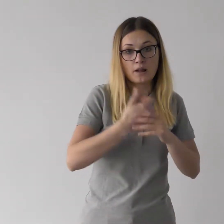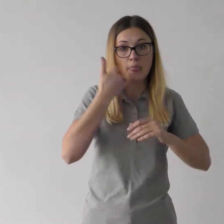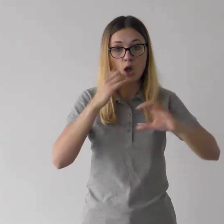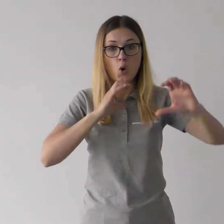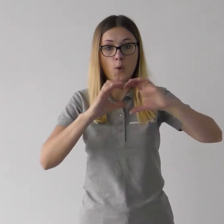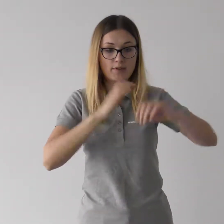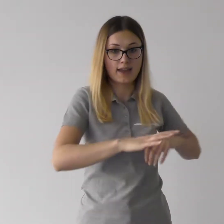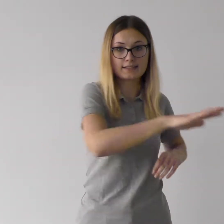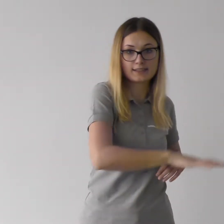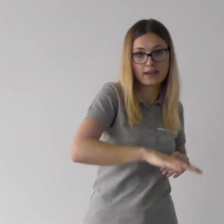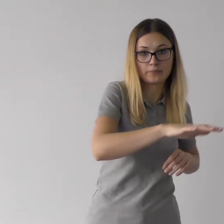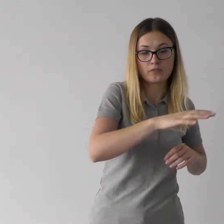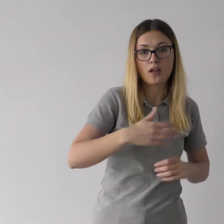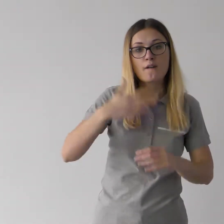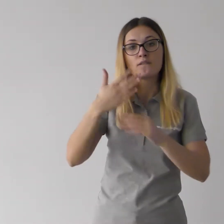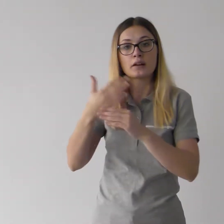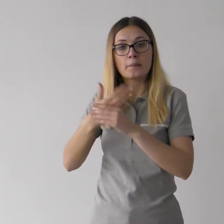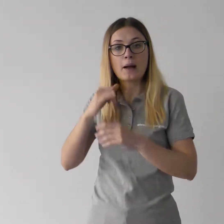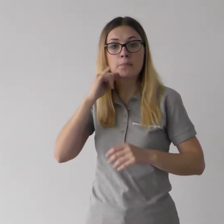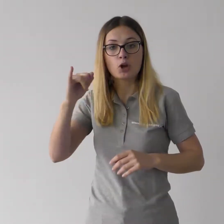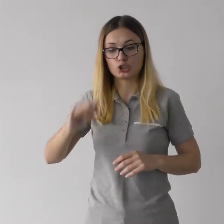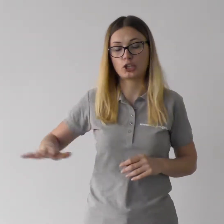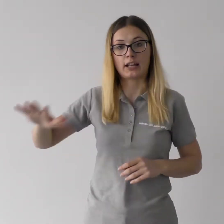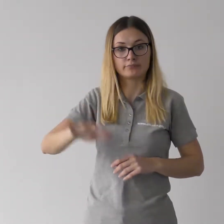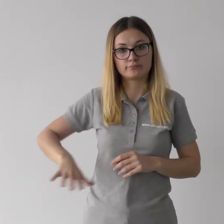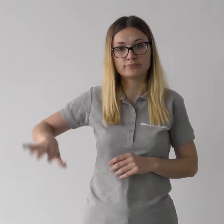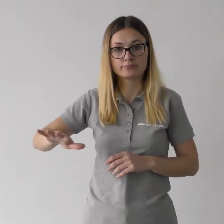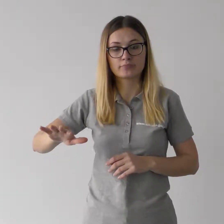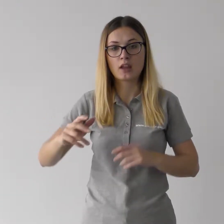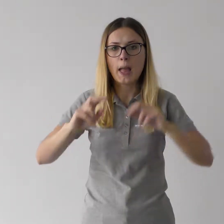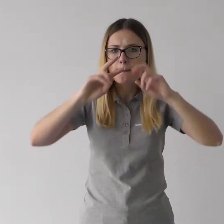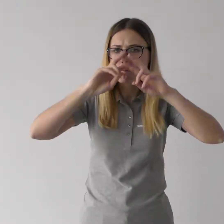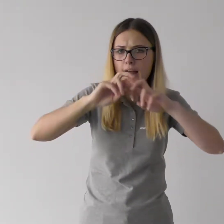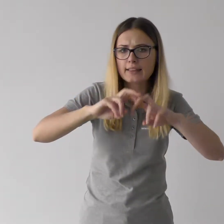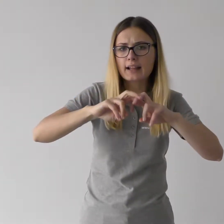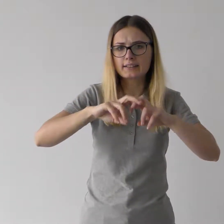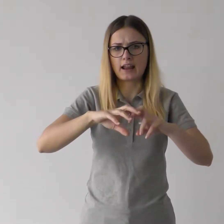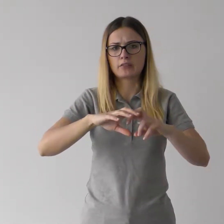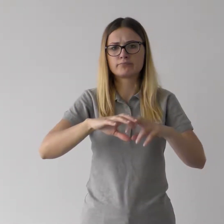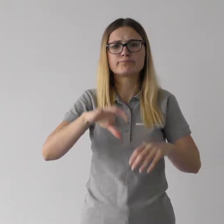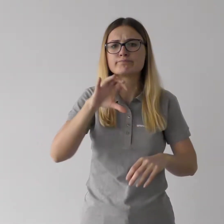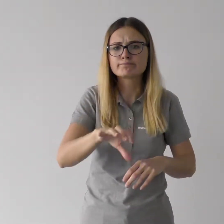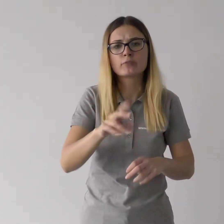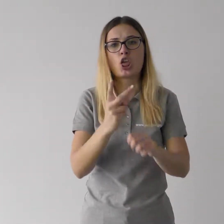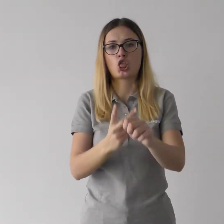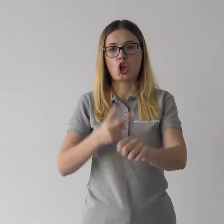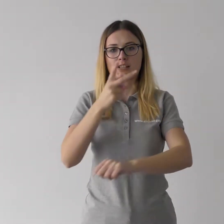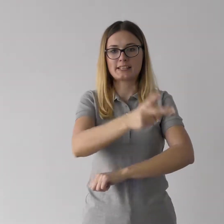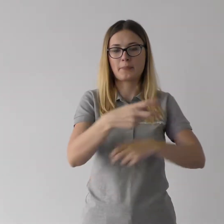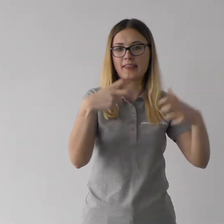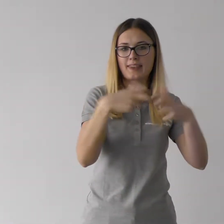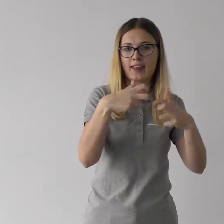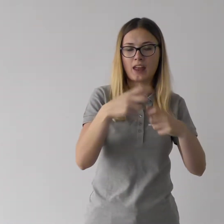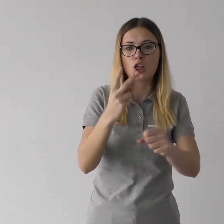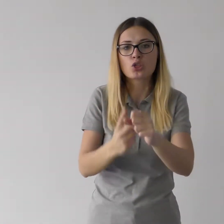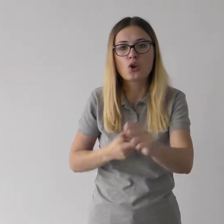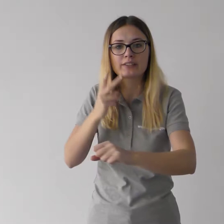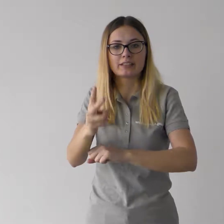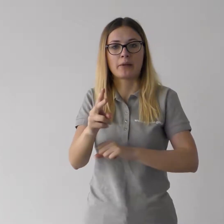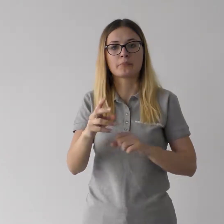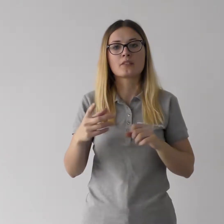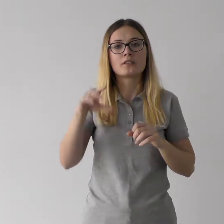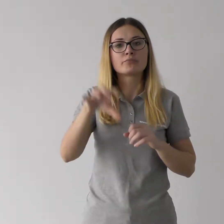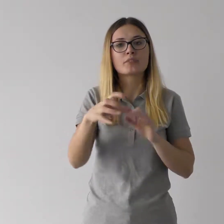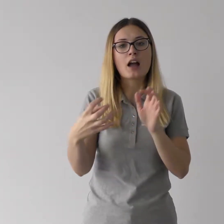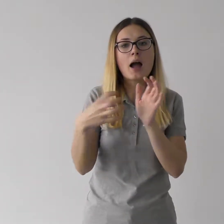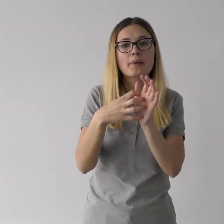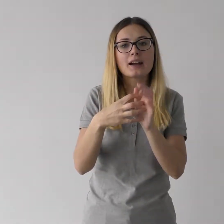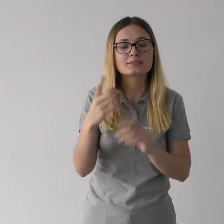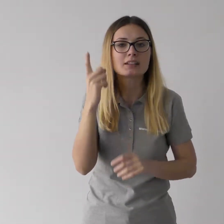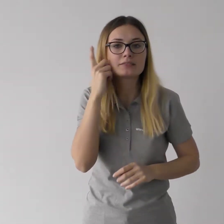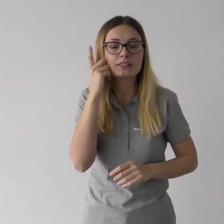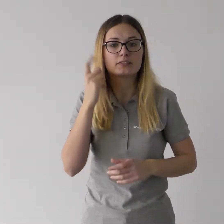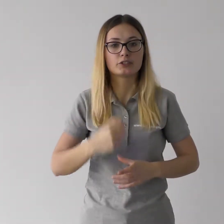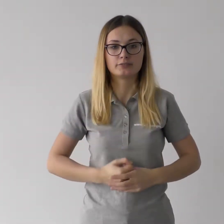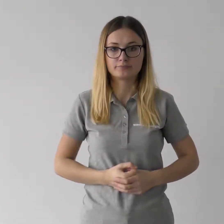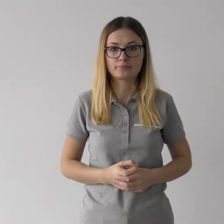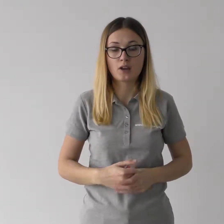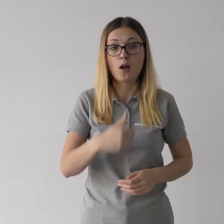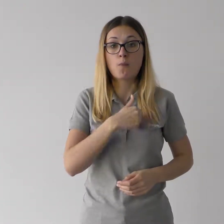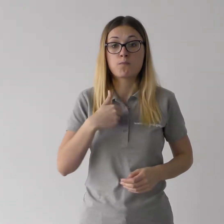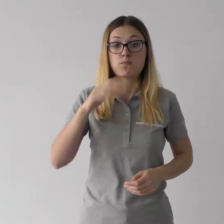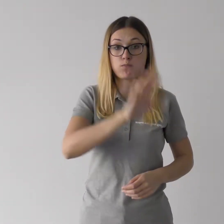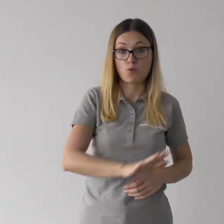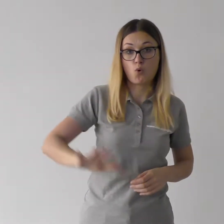Badania dostępności stron i aplikacji mobilnych operatorów telekomunikacyjnych i pocztowych